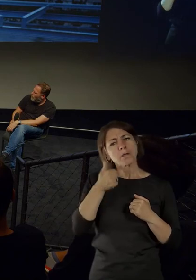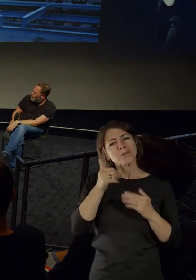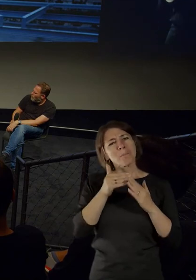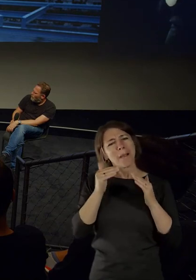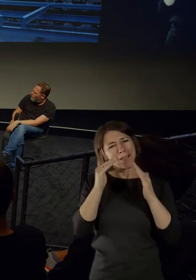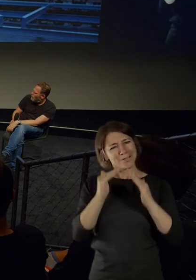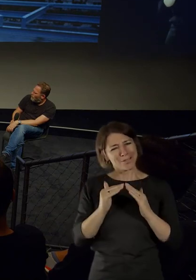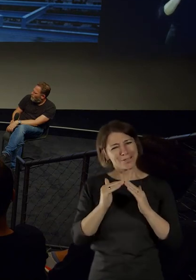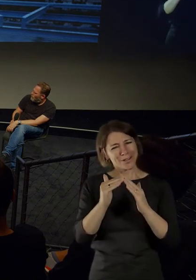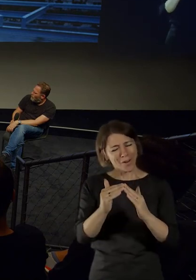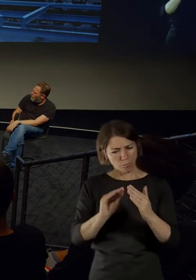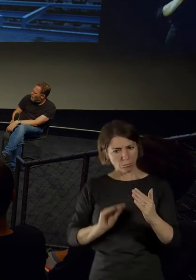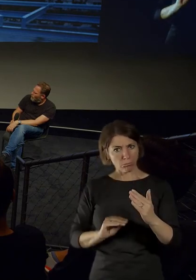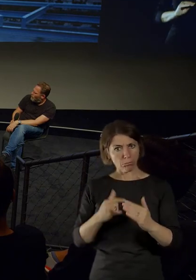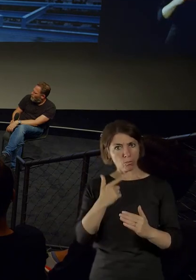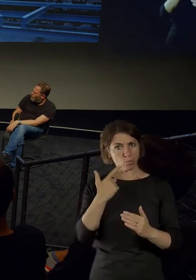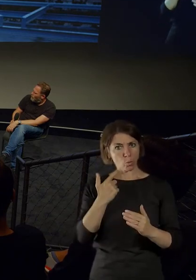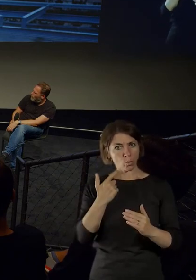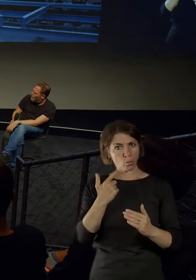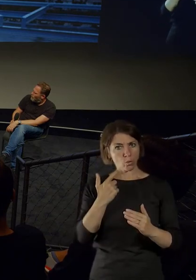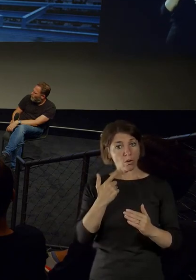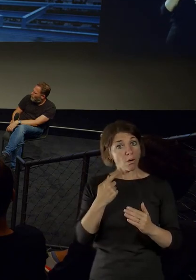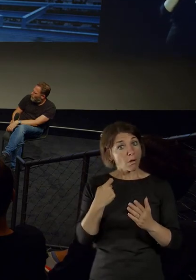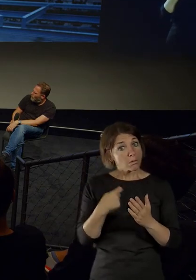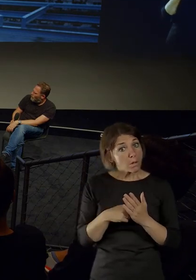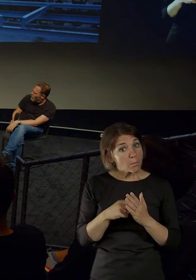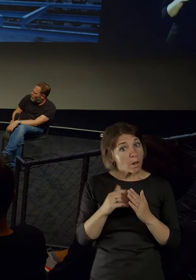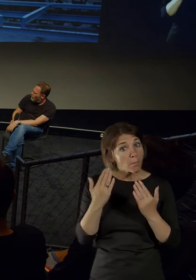Je tam dvojka. A přišly dotazy, jestli můžeme v parku tedy všude postavit rodinné domky.